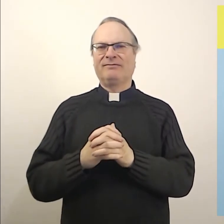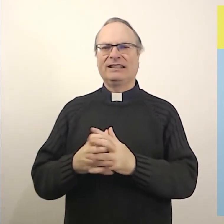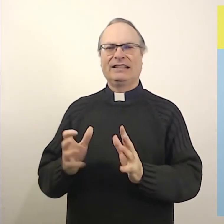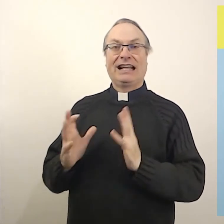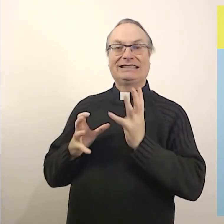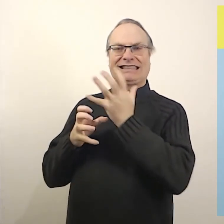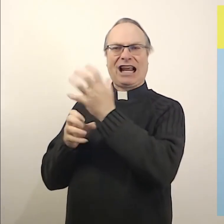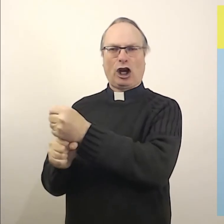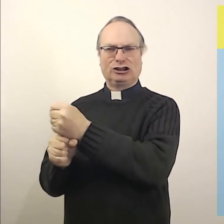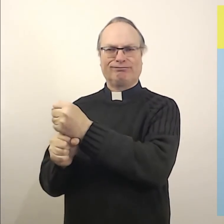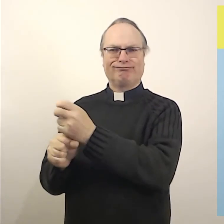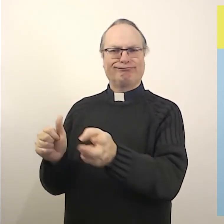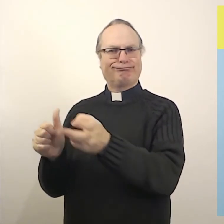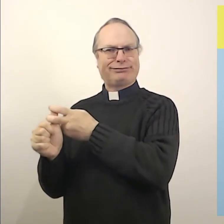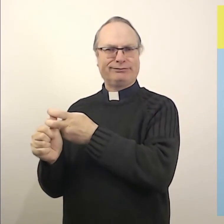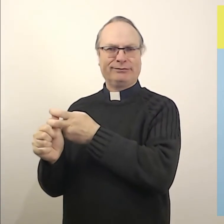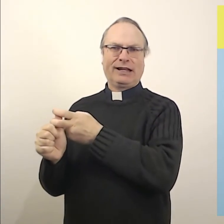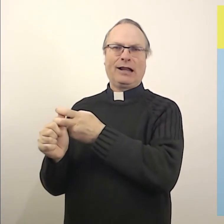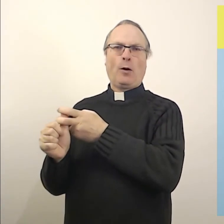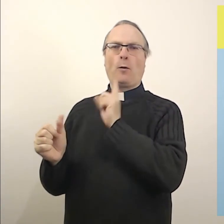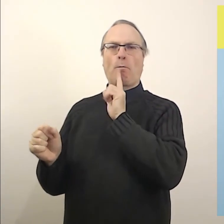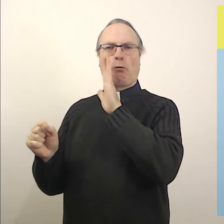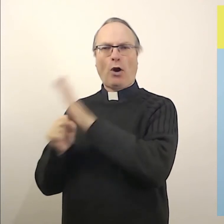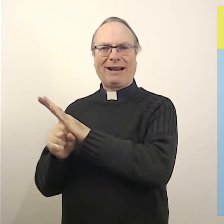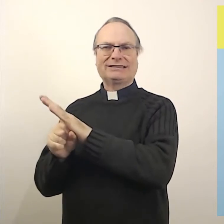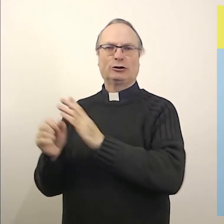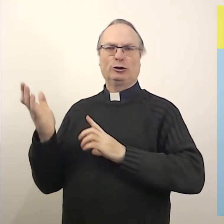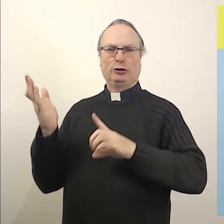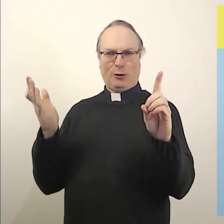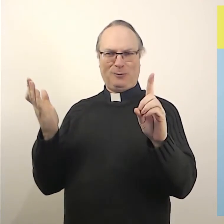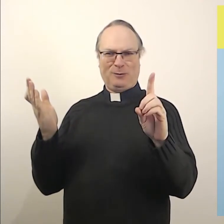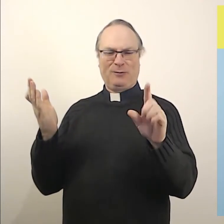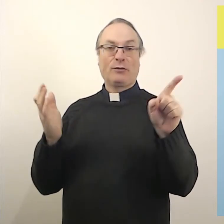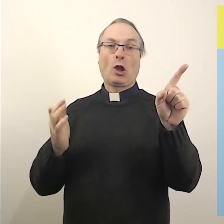S’accrocher aux promesses de Dieu.